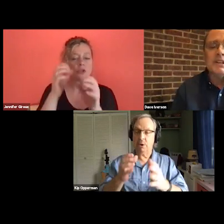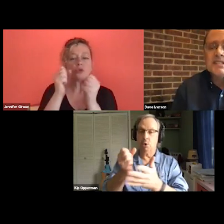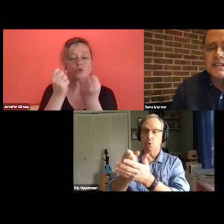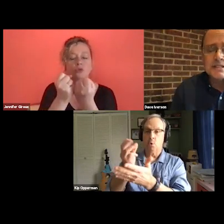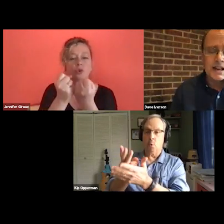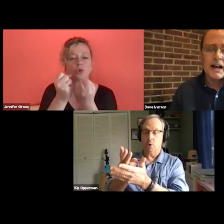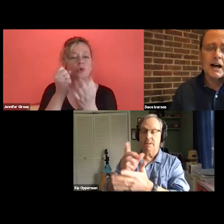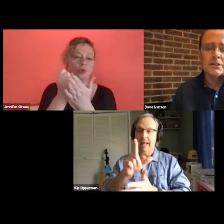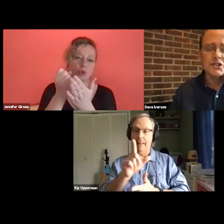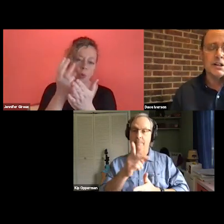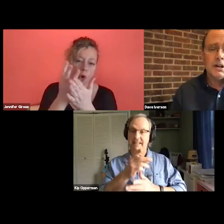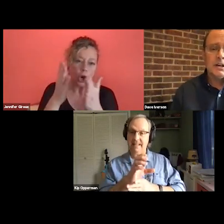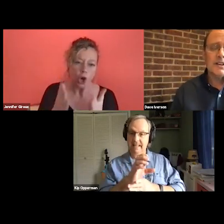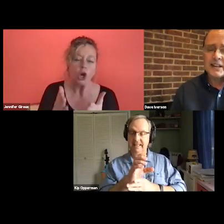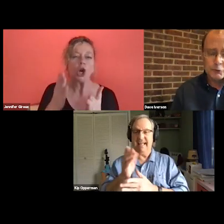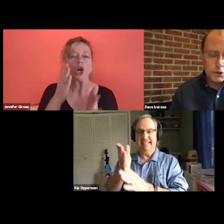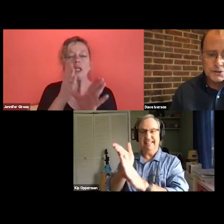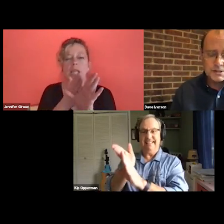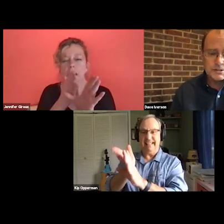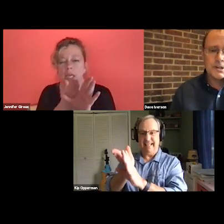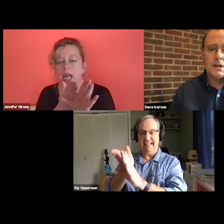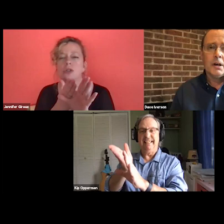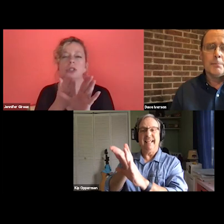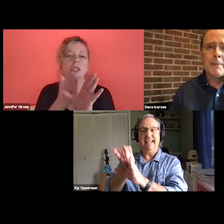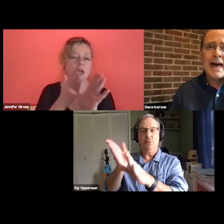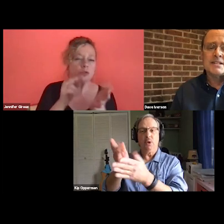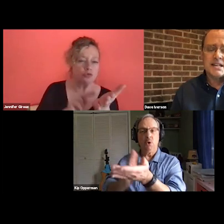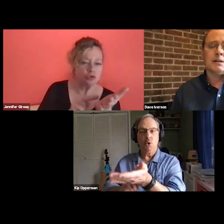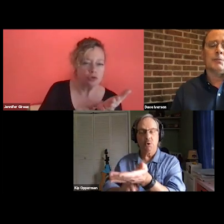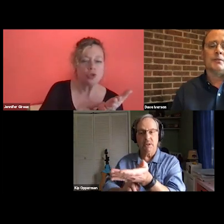LPC, psicología, enfermeras psiquiátricas, equipos de MAT,